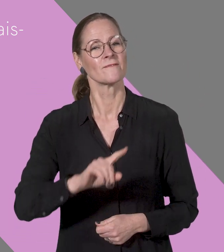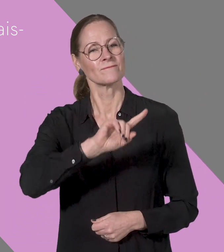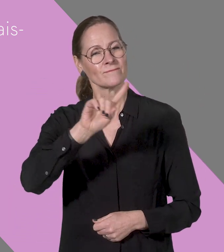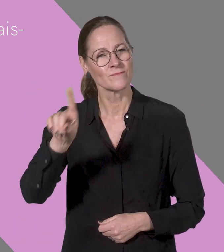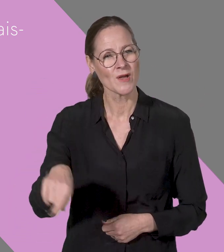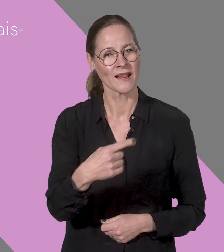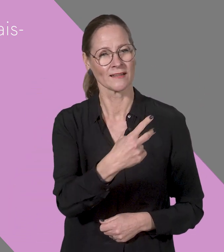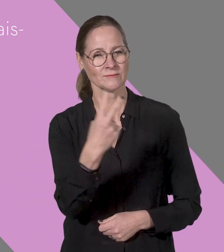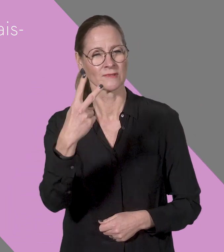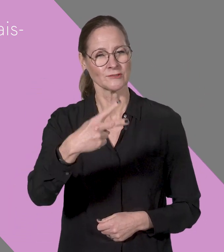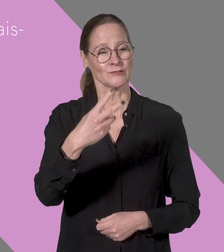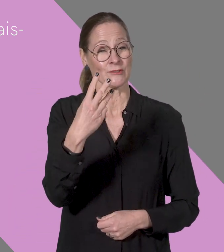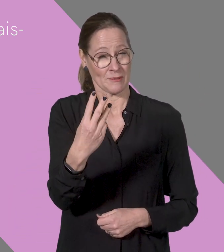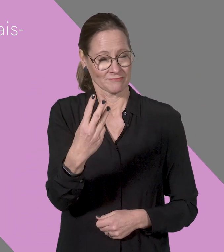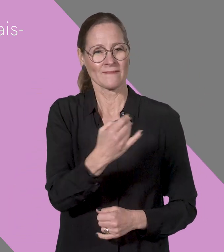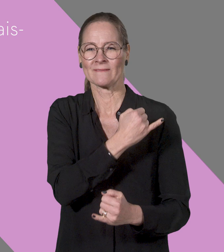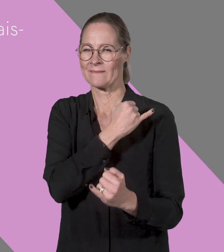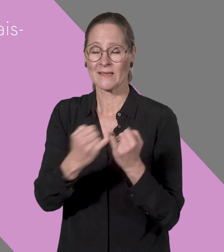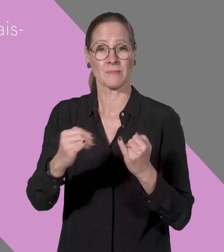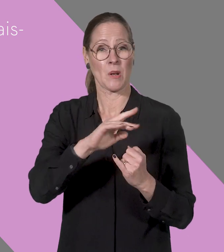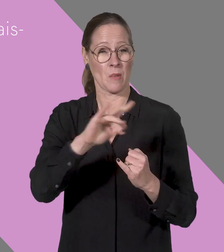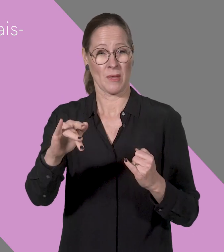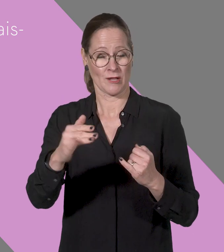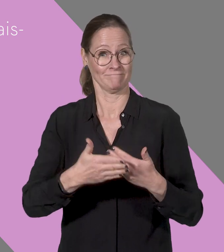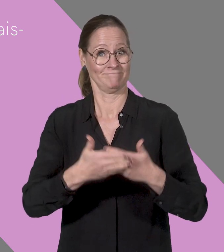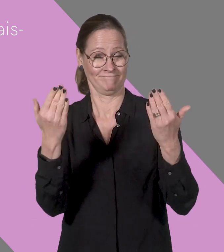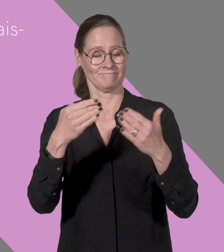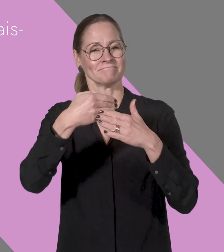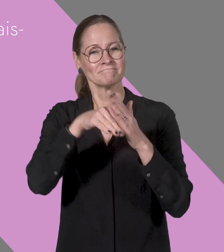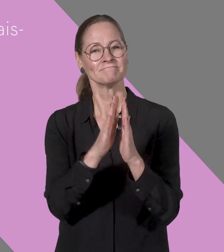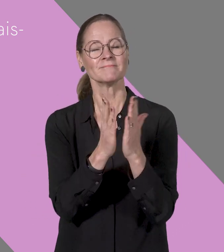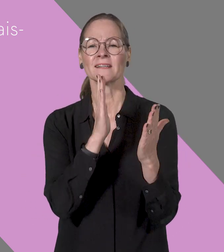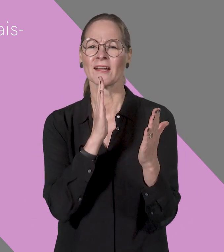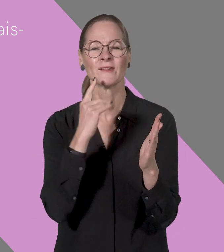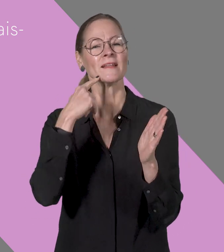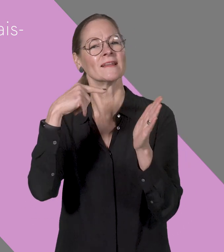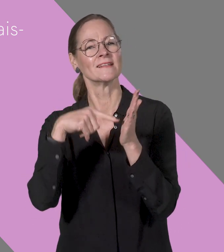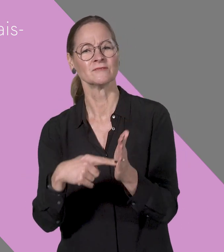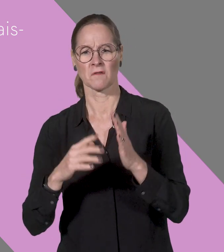Vuoden 2023 viimeisessä numerossa kerrotaan muun muassa -